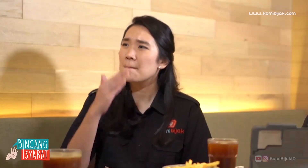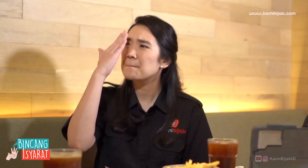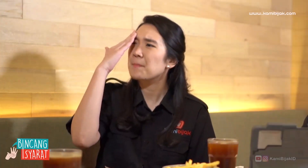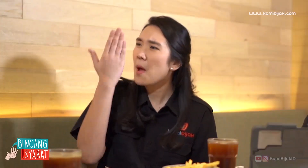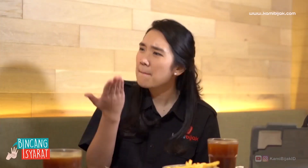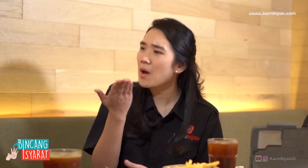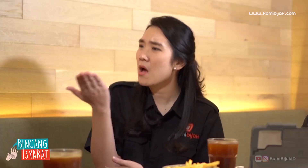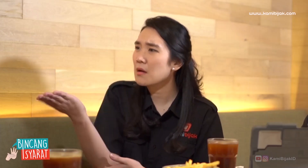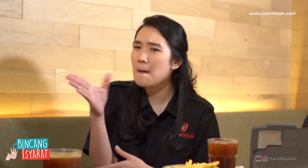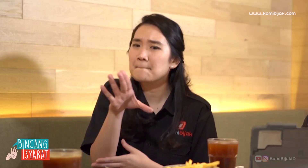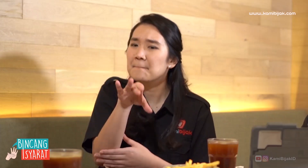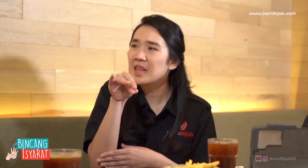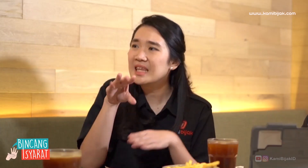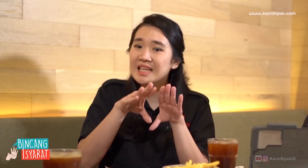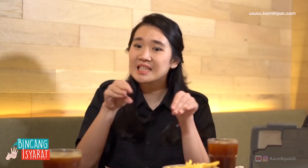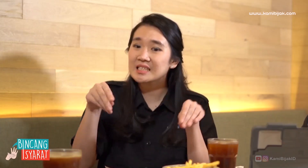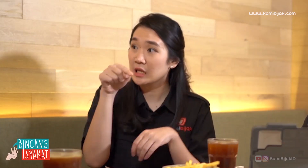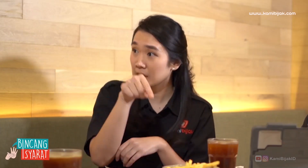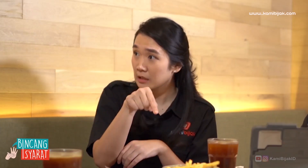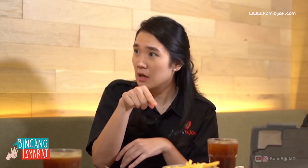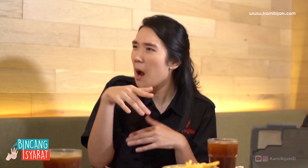Mengapa Anda pilih pekerjaan ini?